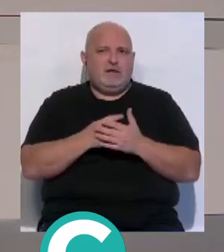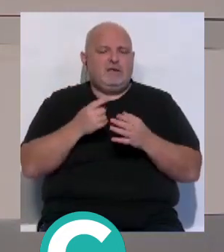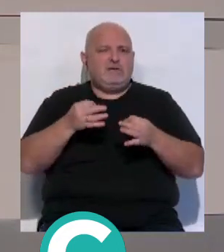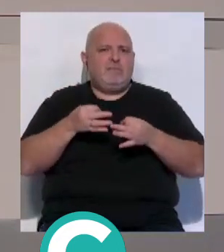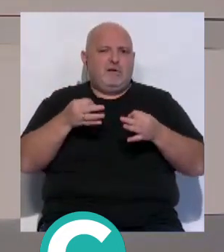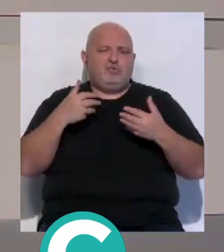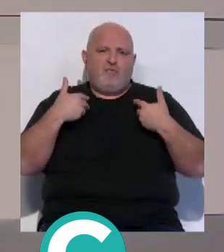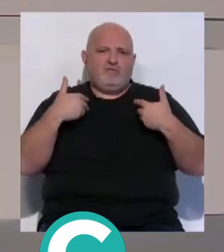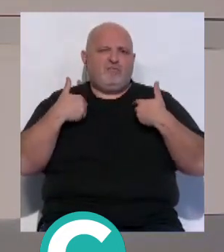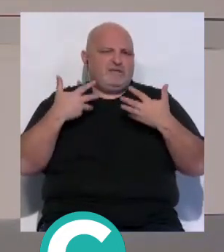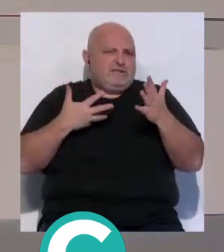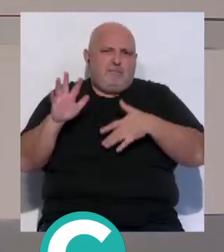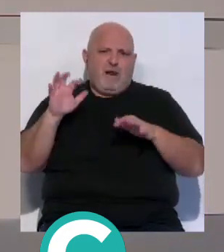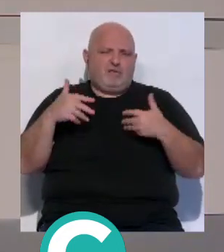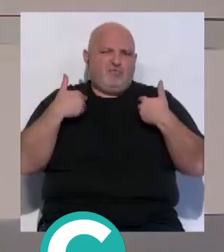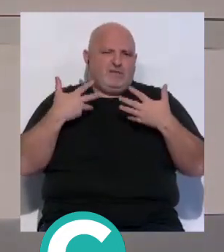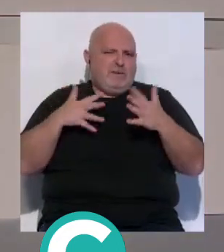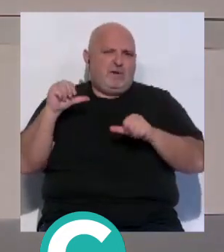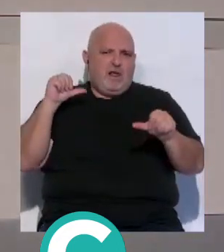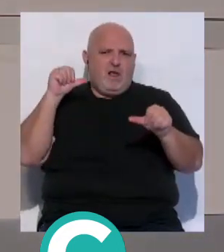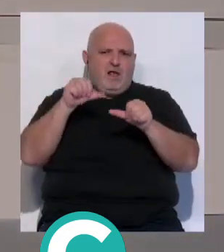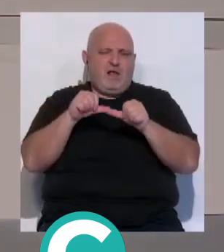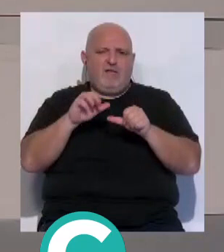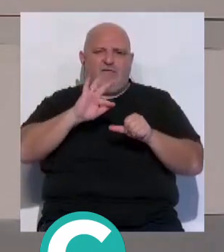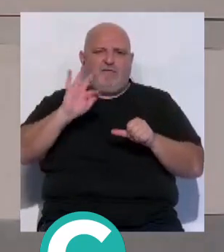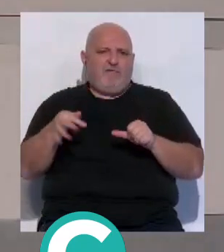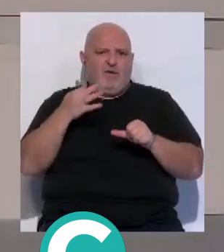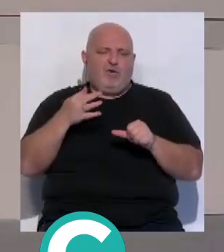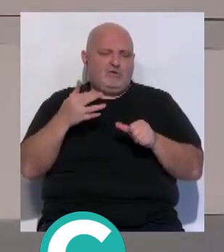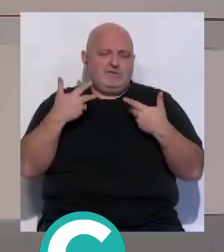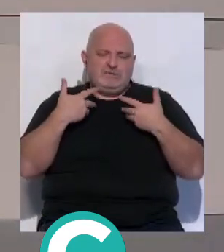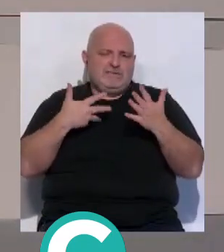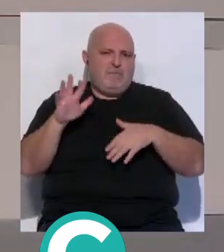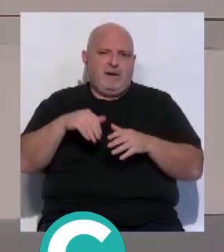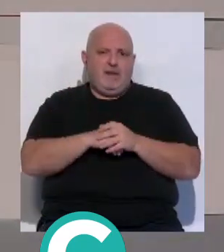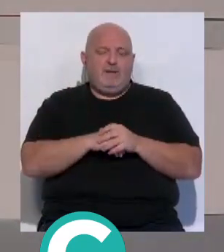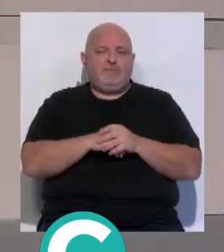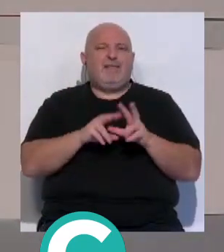ha sido sufrir siempre ha sido tener la espada de damocles atrás siempre esa es la historia